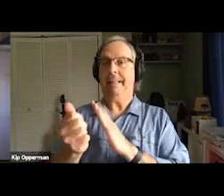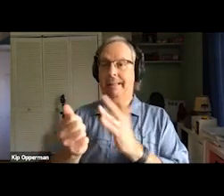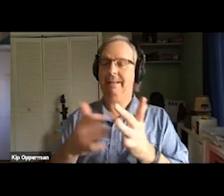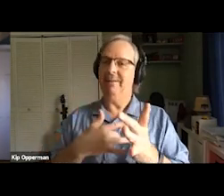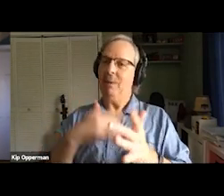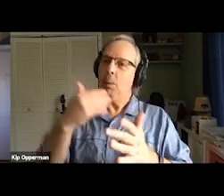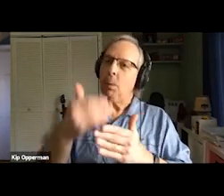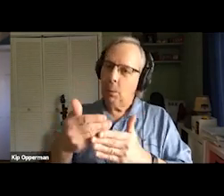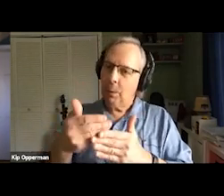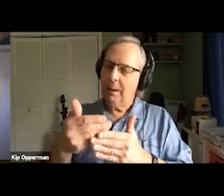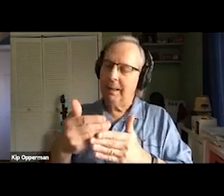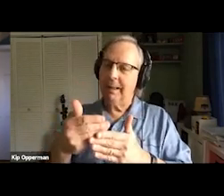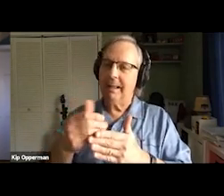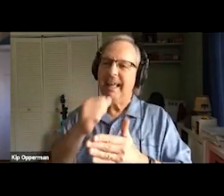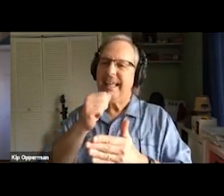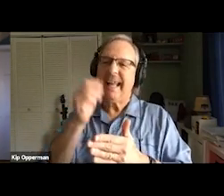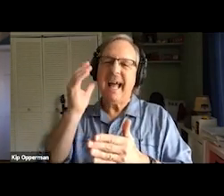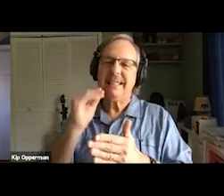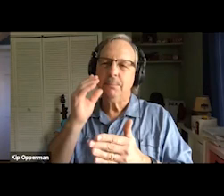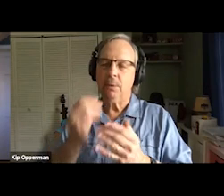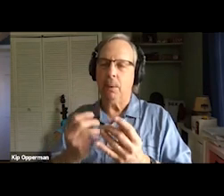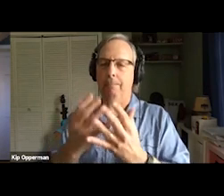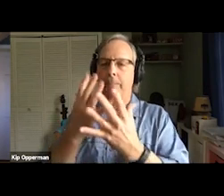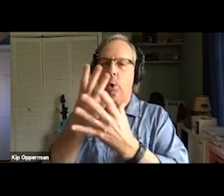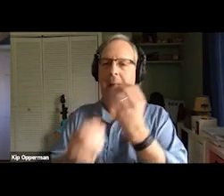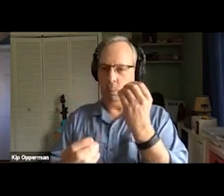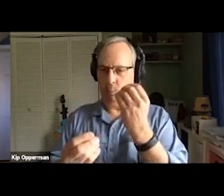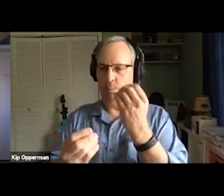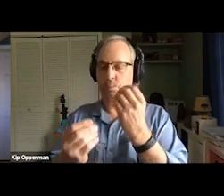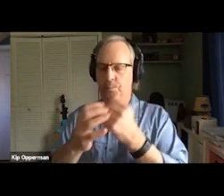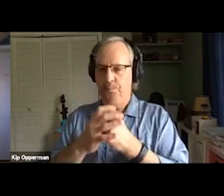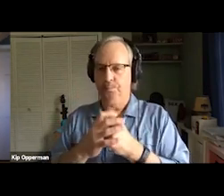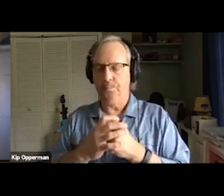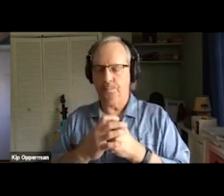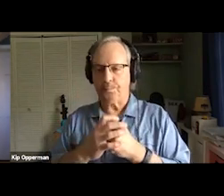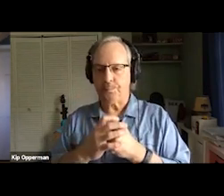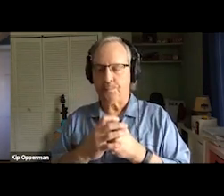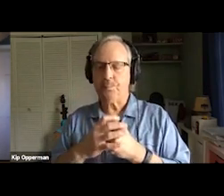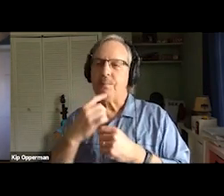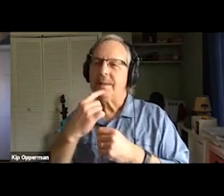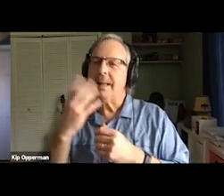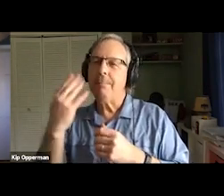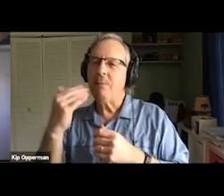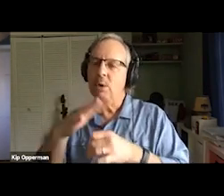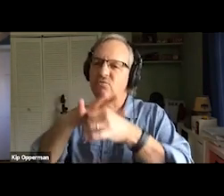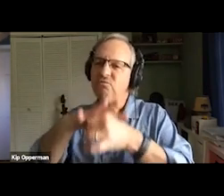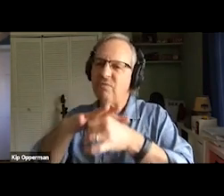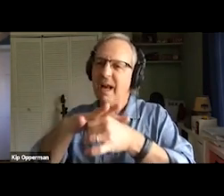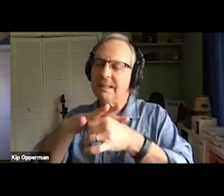y no experimentar el agotamiento. Y nuevamente, como mencioné antes sobre el estrés. Pasa a la siguiente diapositiva.